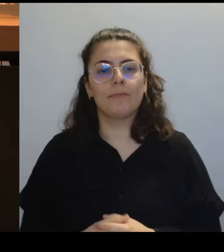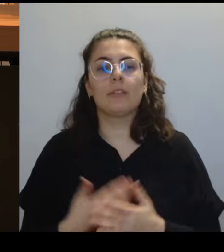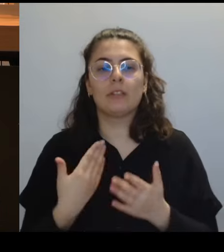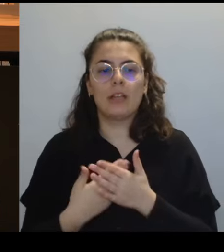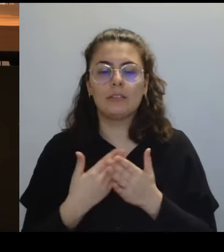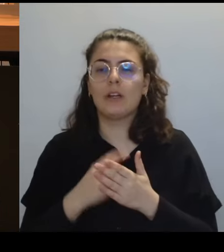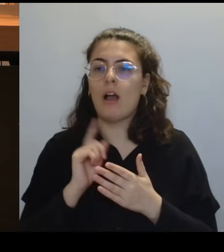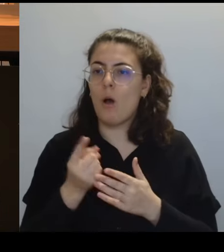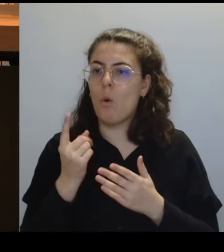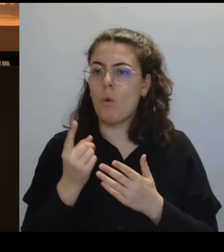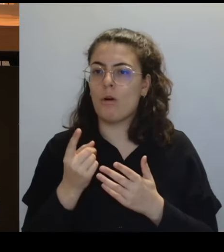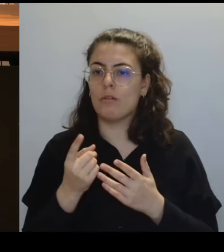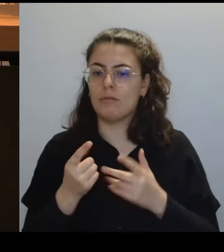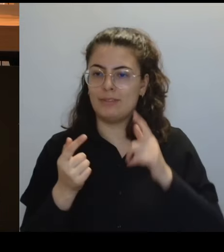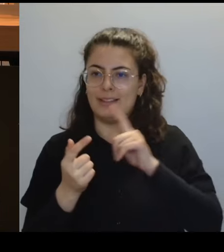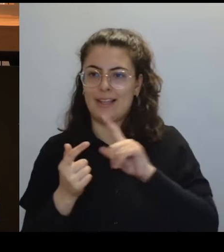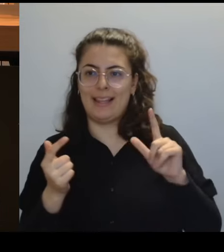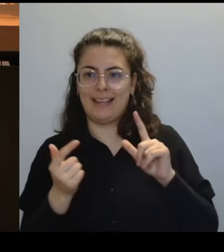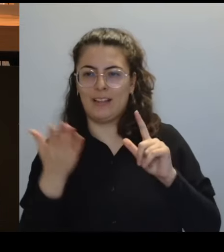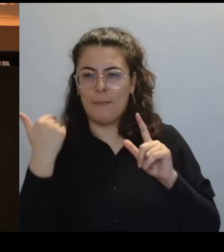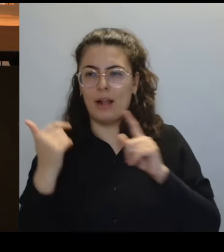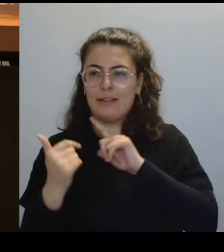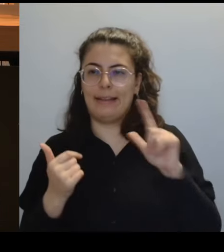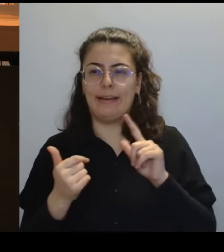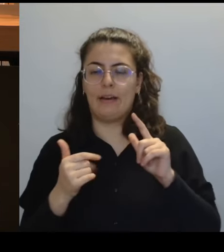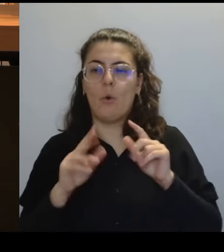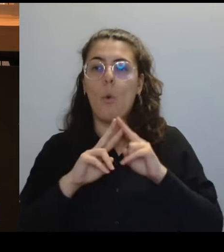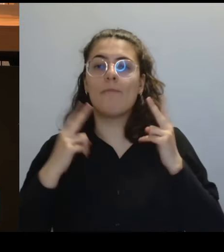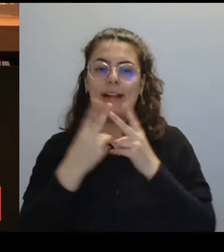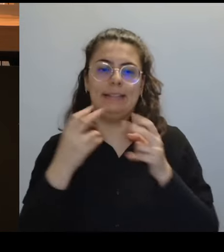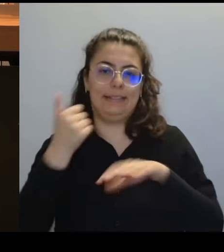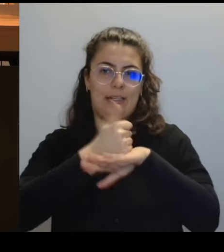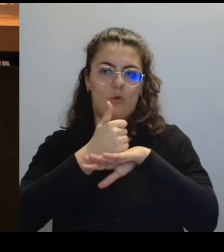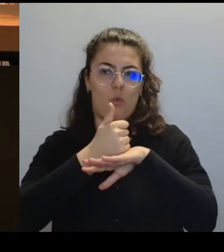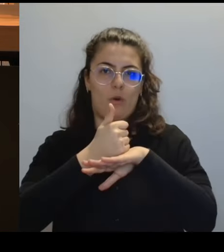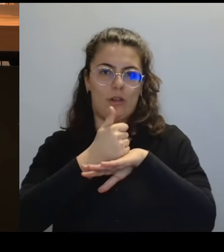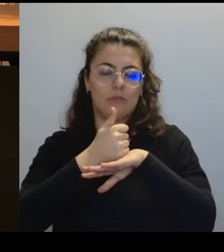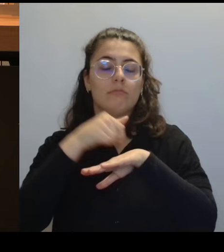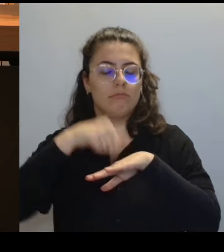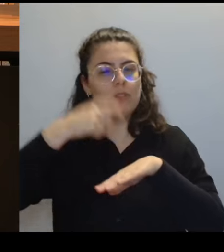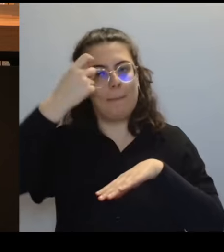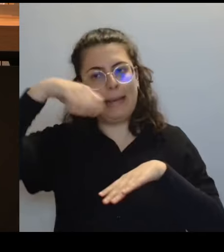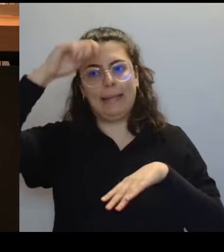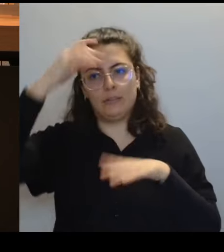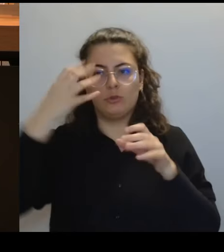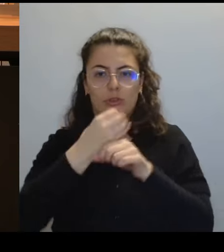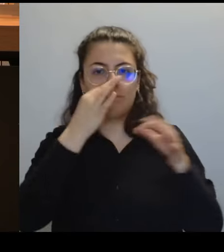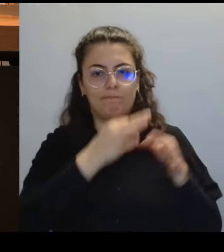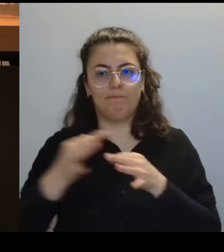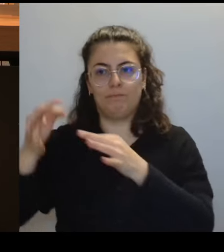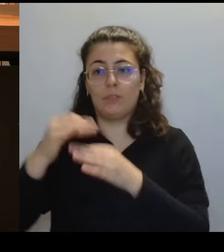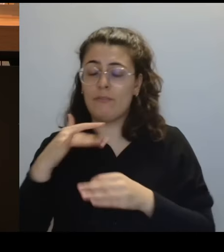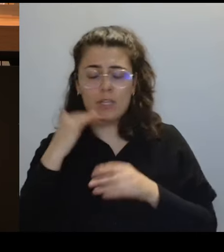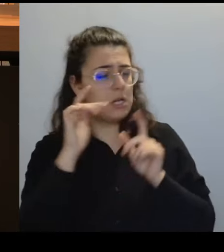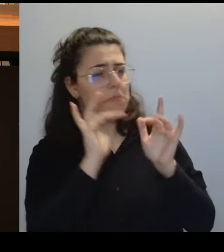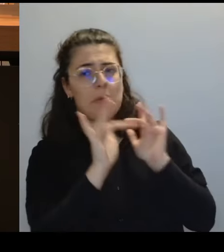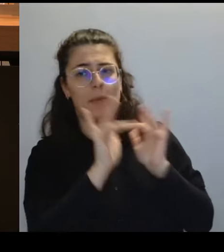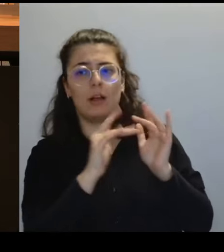Umweltsenatorin war, die damals die Umweltzone für Berlin eingeführt hat, gegen alle Widerstände und damit Berlin Vorreiterin wurde